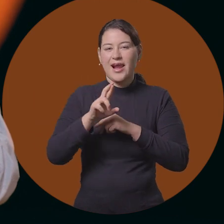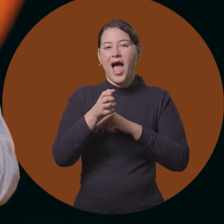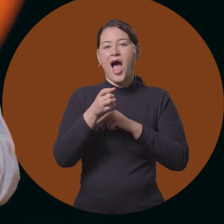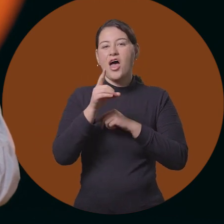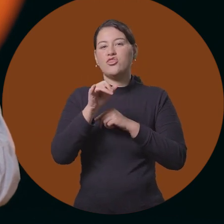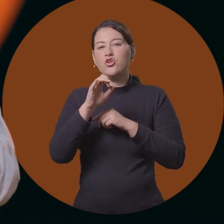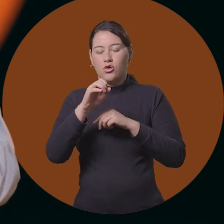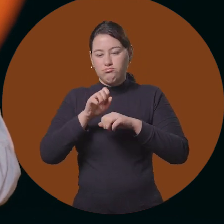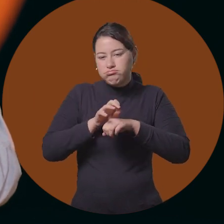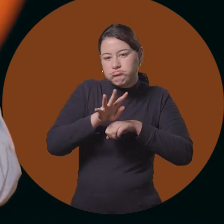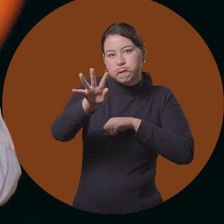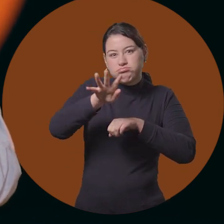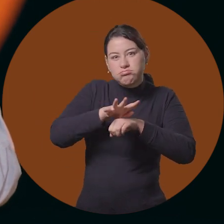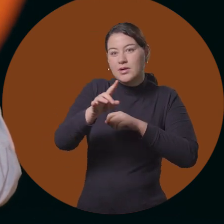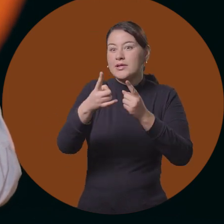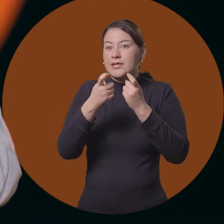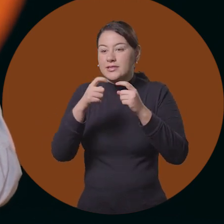Entonces teníamos que conseguir material radioactivo en Uruguay.